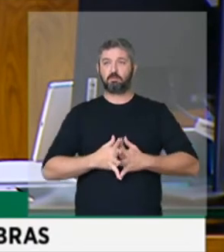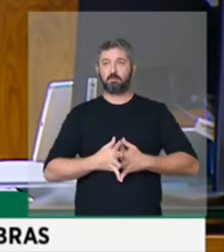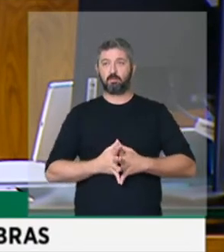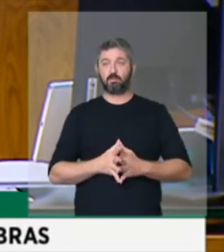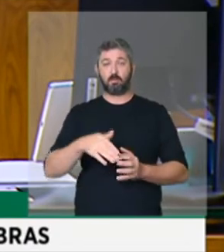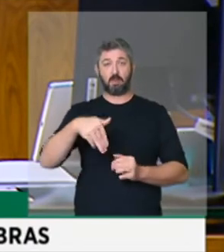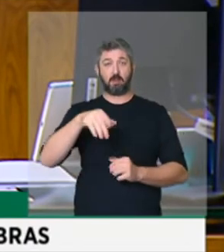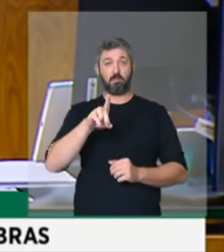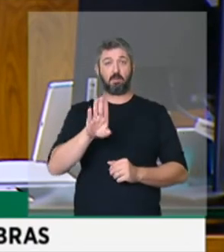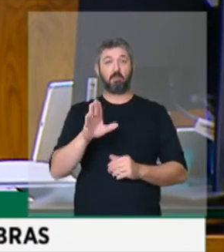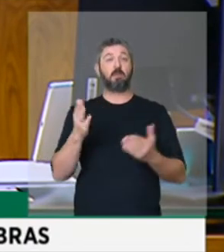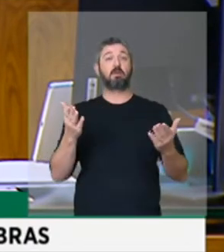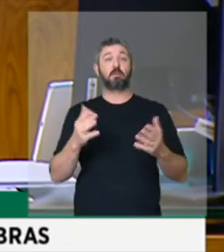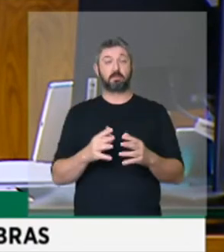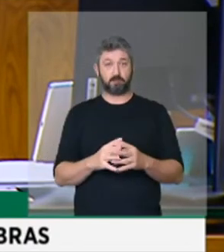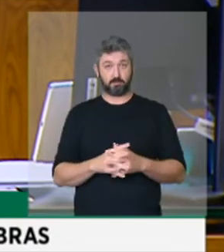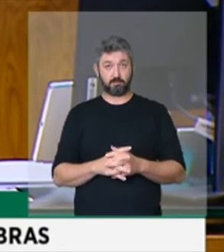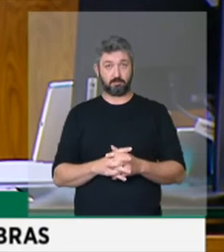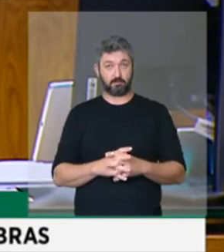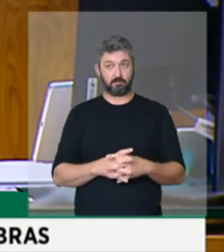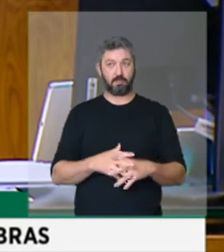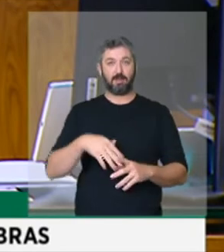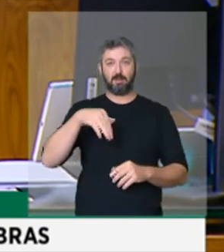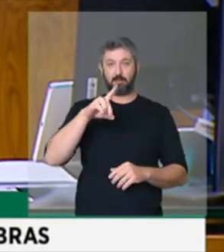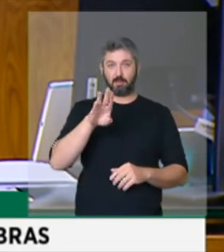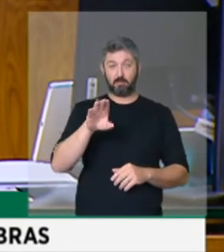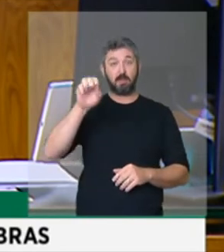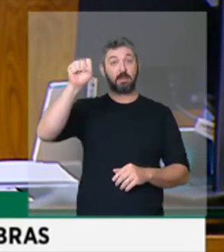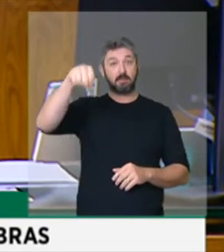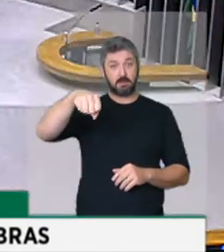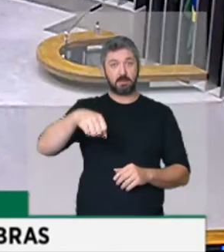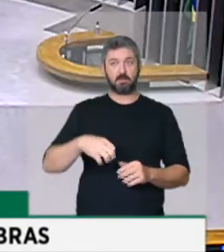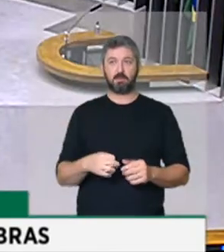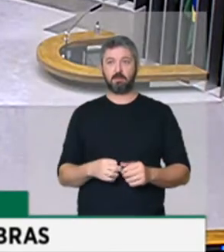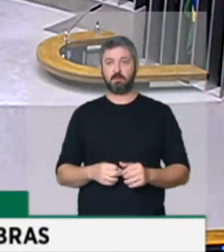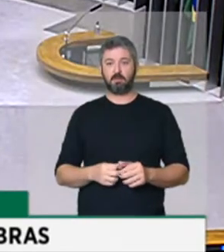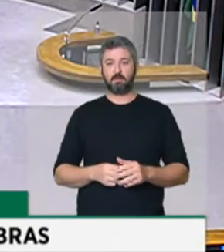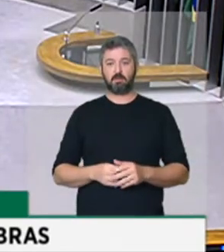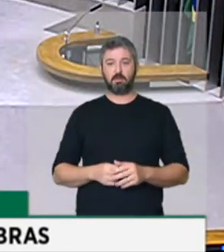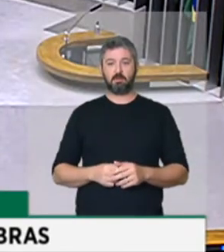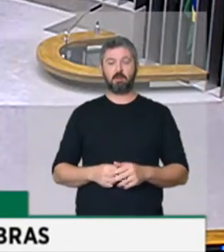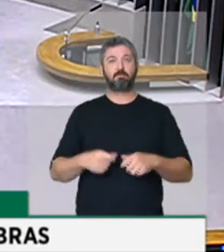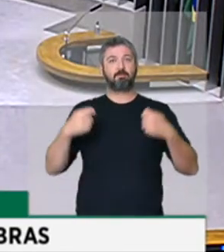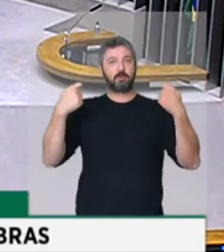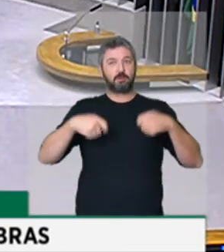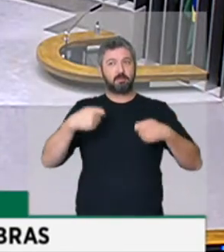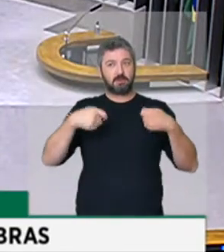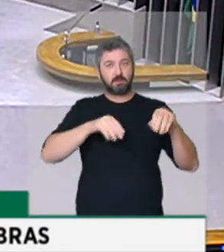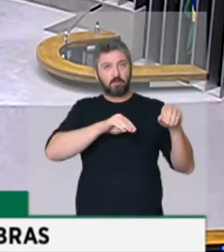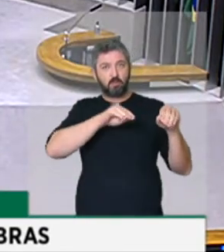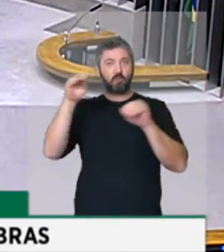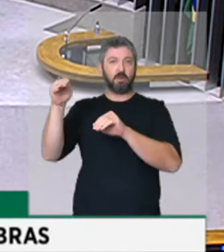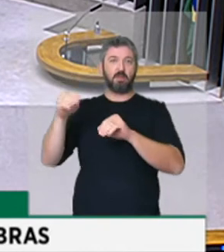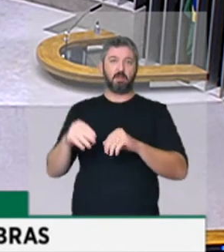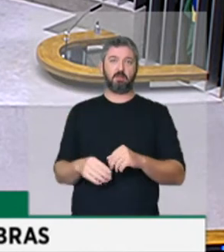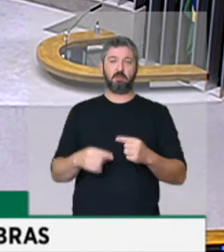[PRESIDENTE]: COMO ORIENTA O PROGRESSISTAS? [DEPUTADO]: PROGRESSISTAS ORIENTA NÃO, PRESIDENTE. -- [PRESIDENTE]: COMO ORIENTA O PSD? -- [DEPUTADO]: PSD ORIENTA NÃO, SENHOR PRESIDENTE.